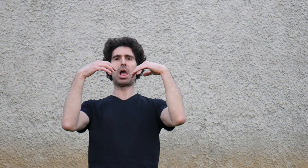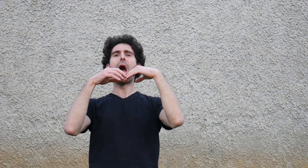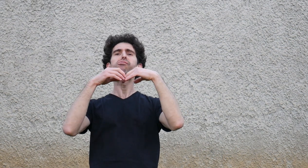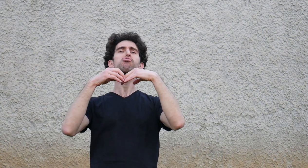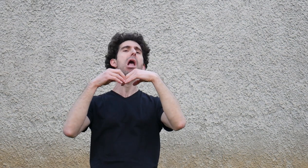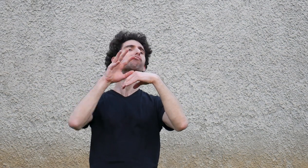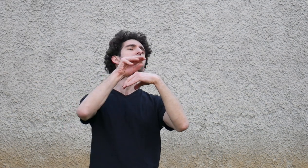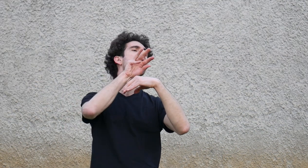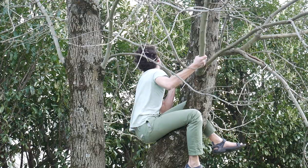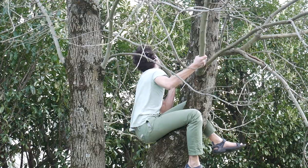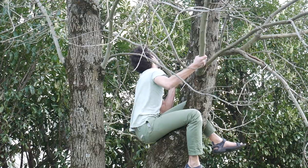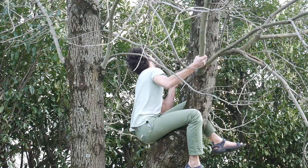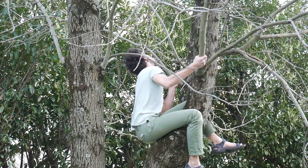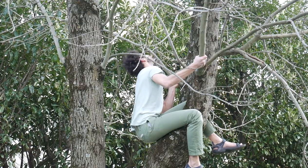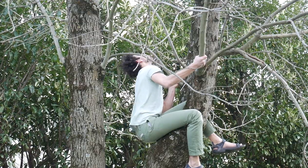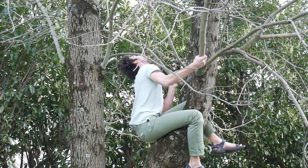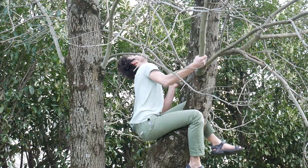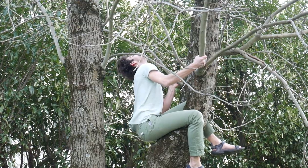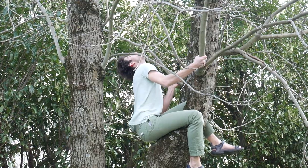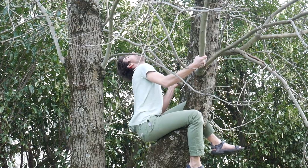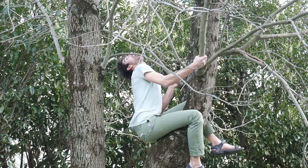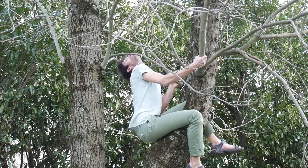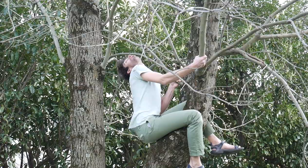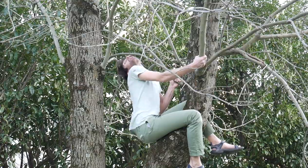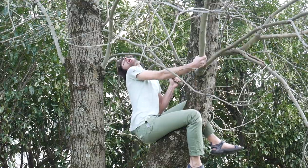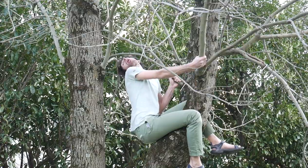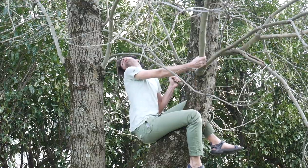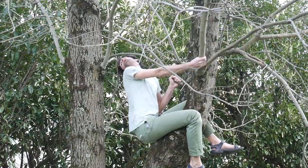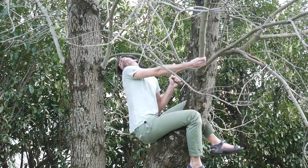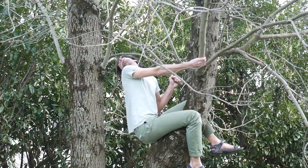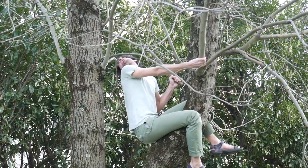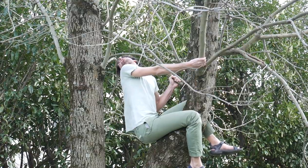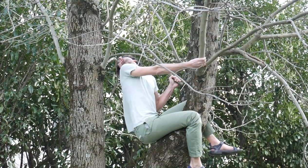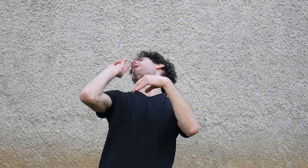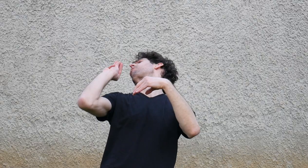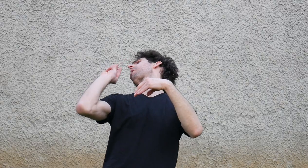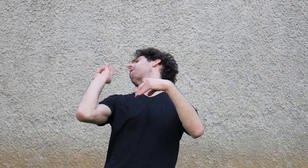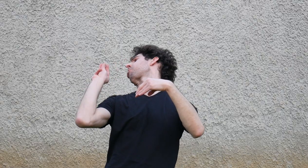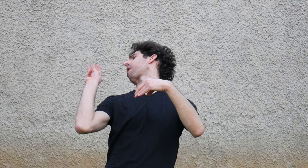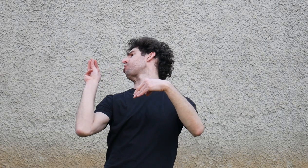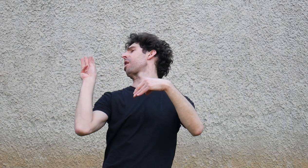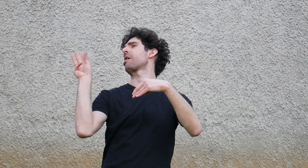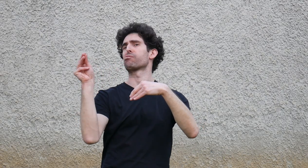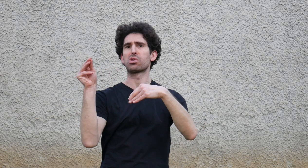et broutent autour,